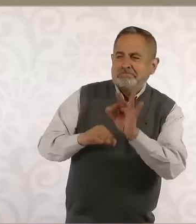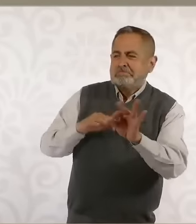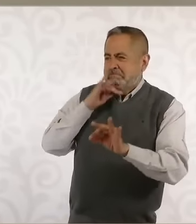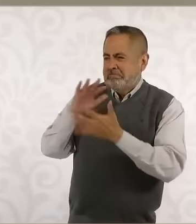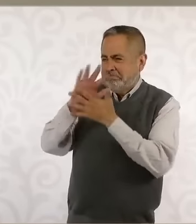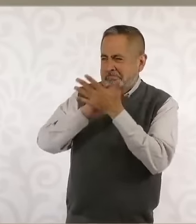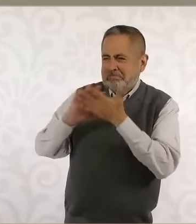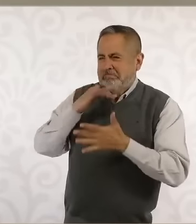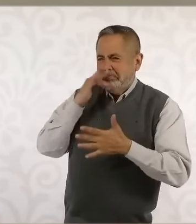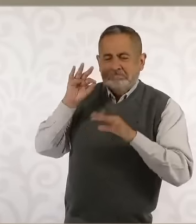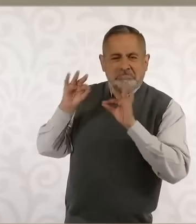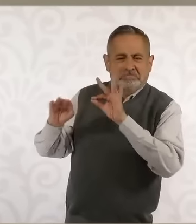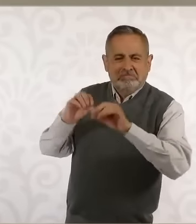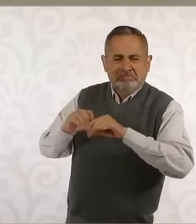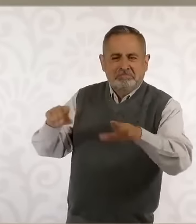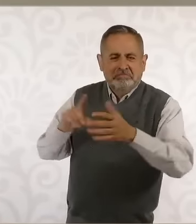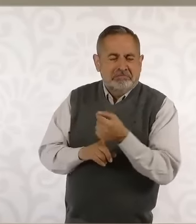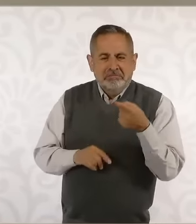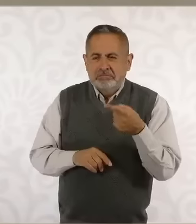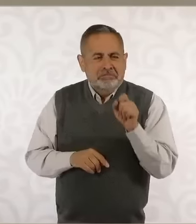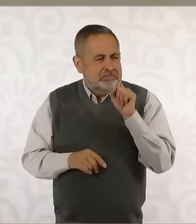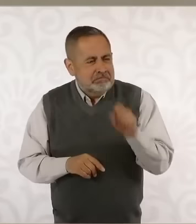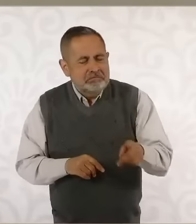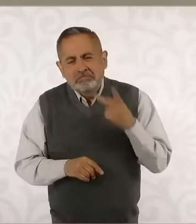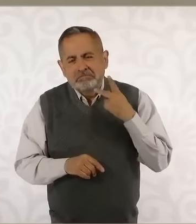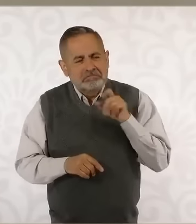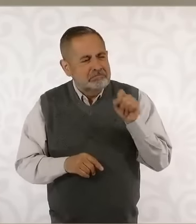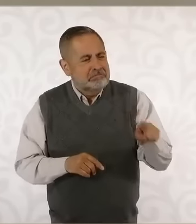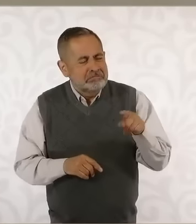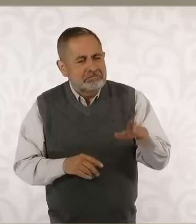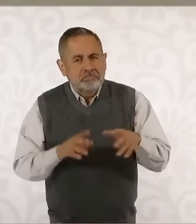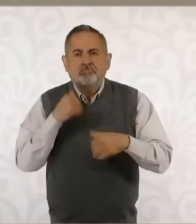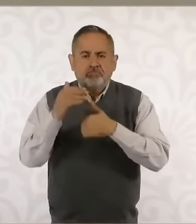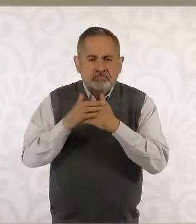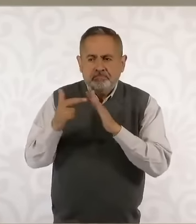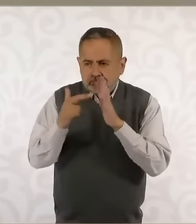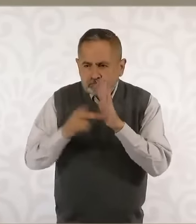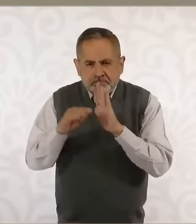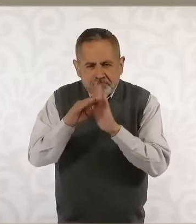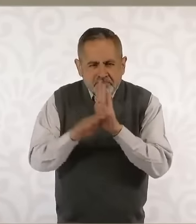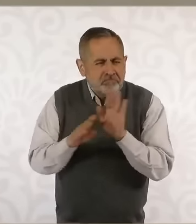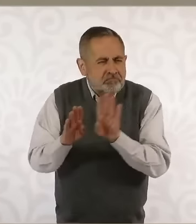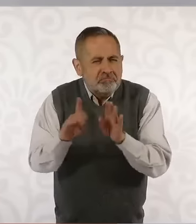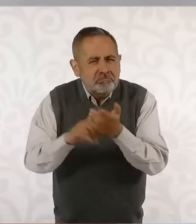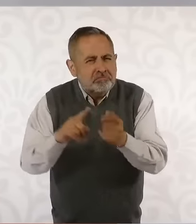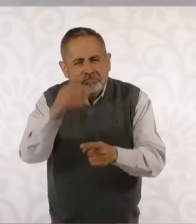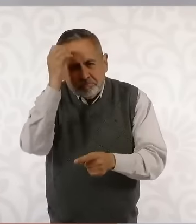gobierno va a permanecer con la misma política de siempre o va a haber regulación. ¿Qué opina? Es